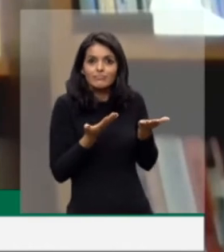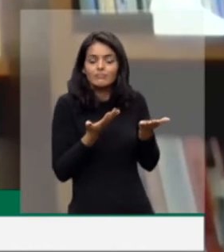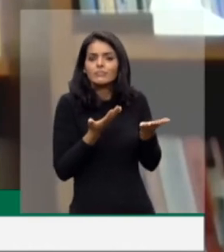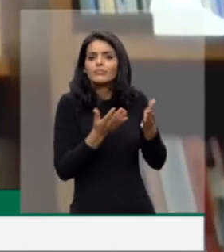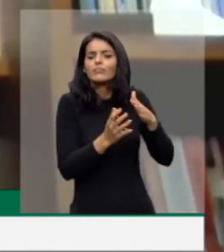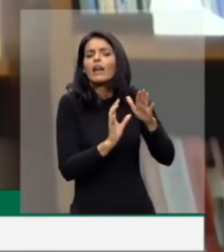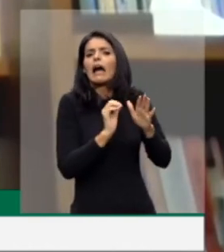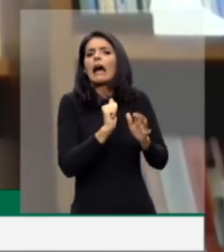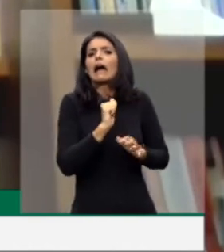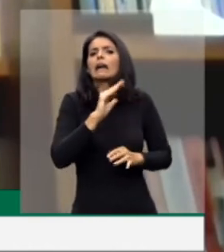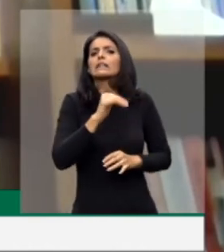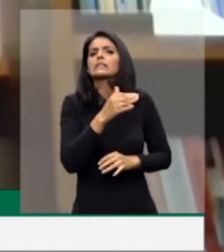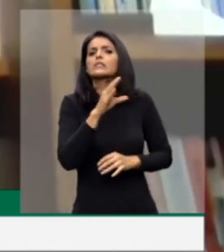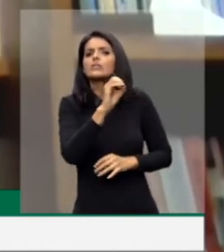PRIVATIZAÇÕES, ENTREGA, DE